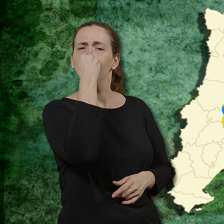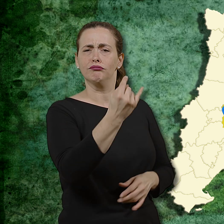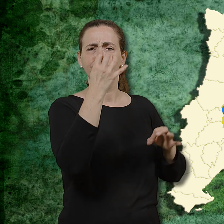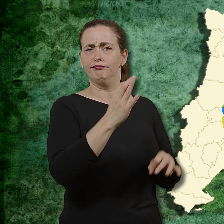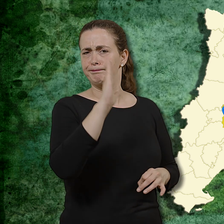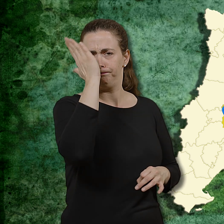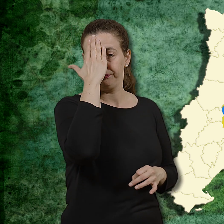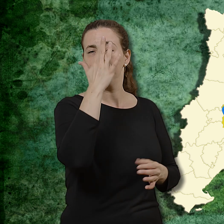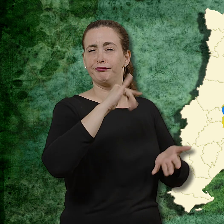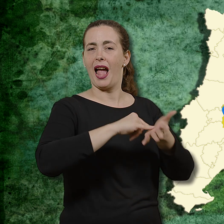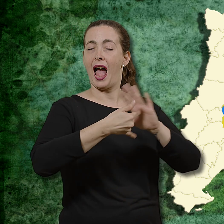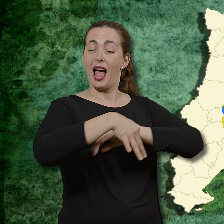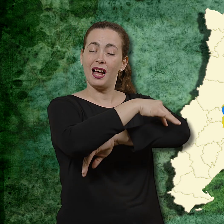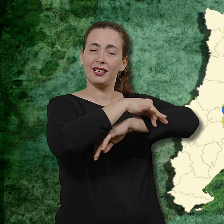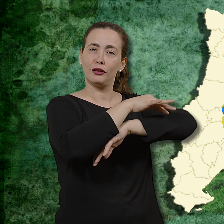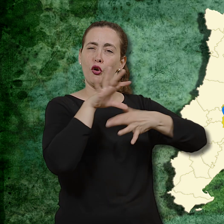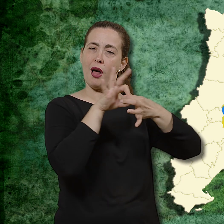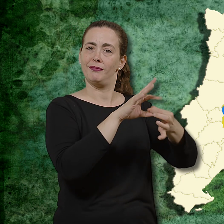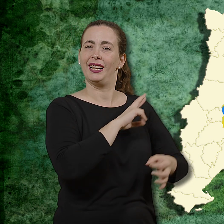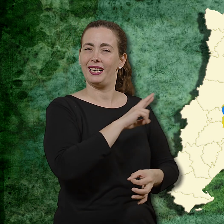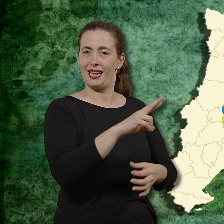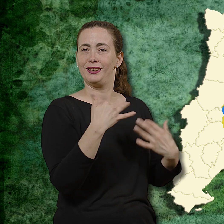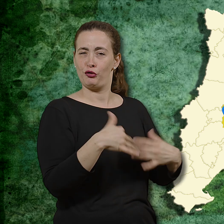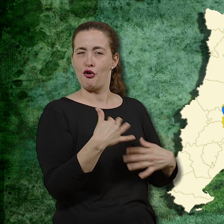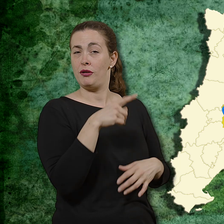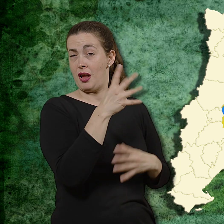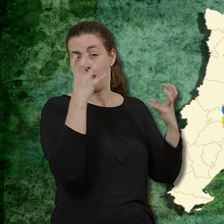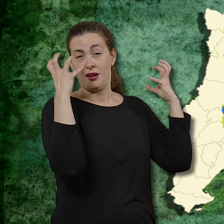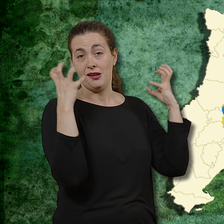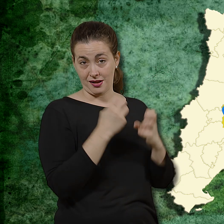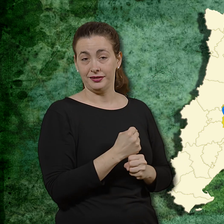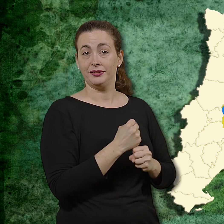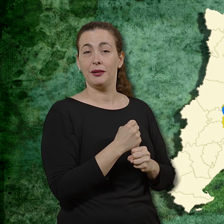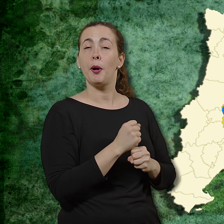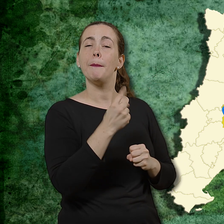L'arquitectura religiosa concentra els atractius més destacables de Bellpuig.